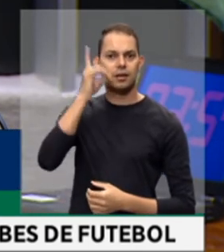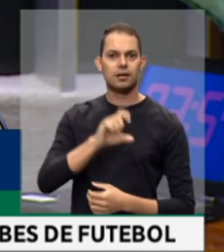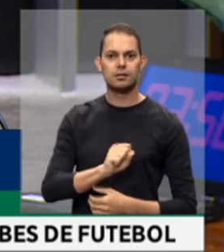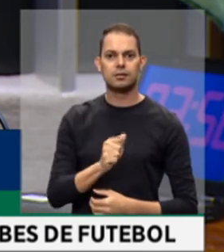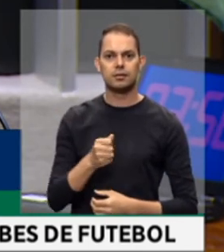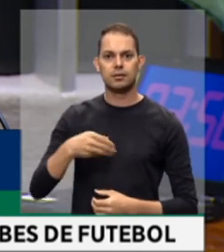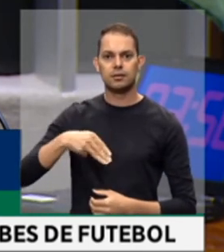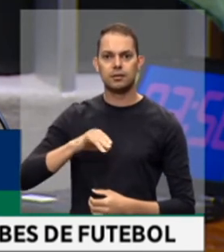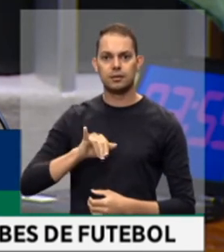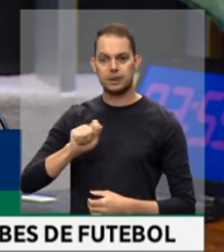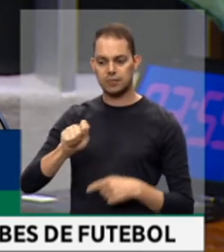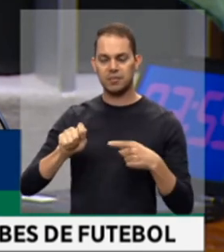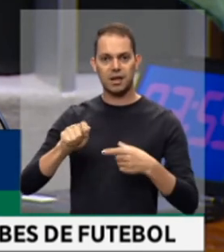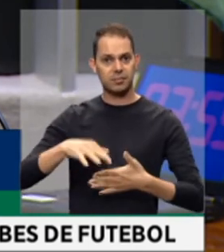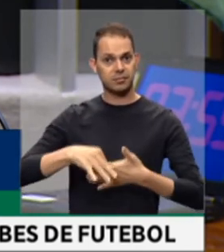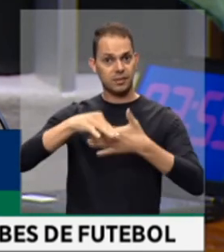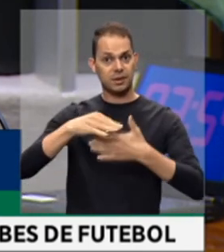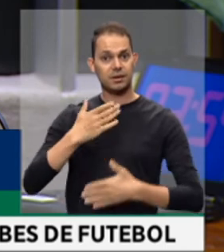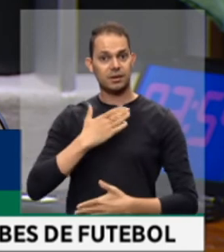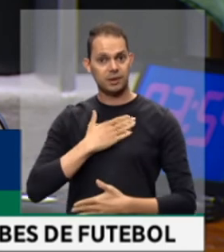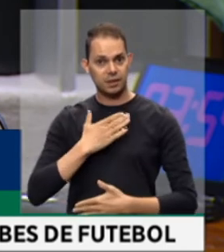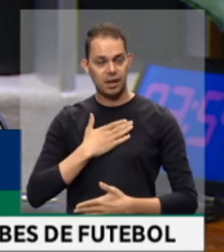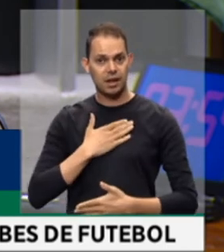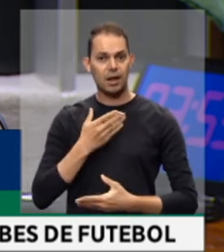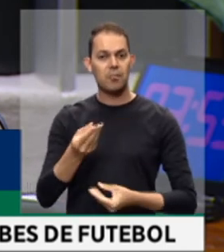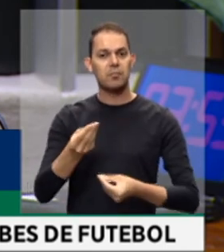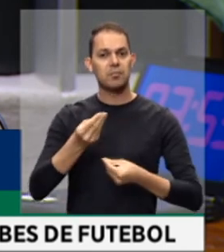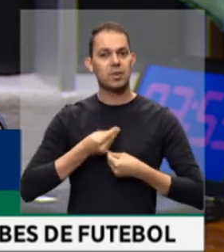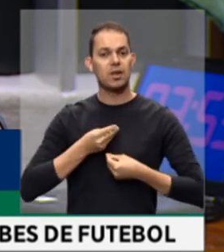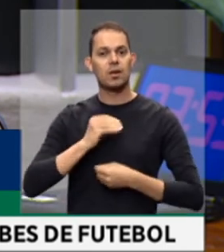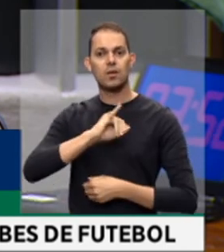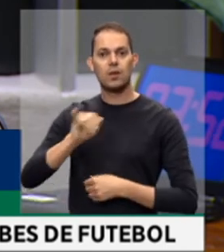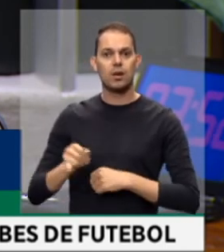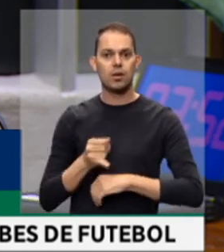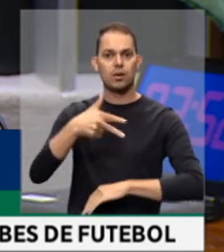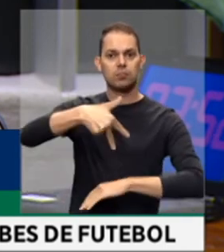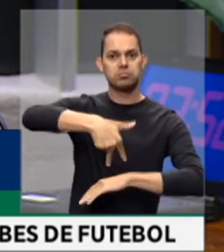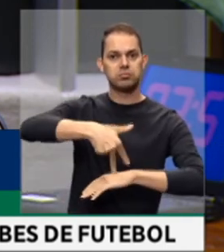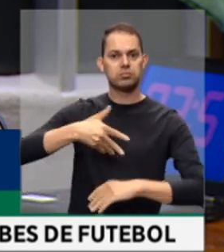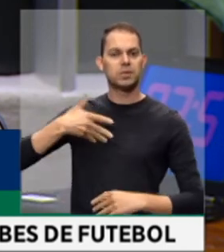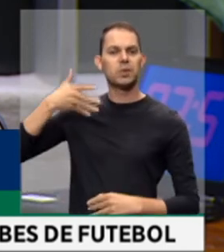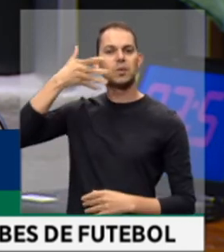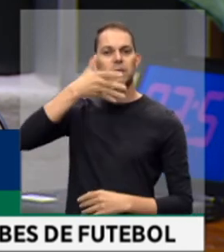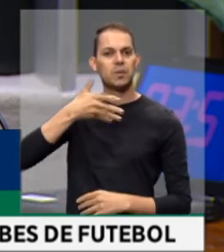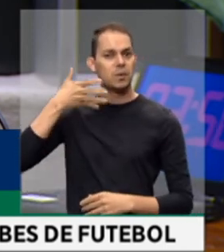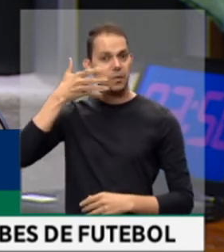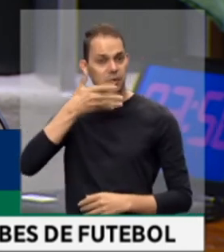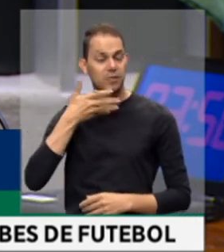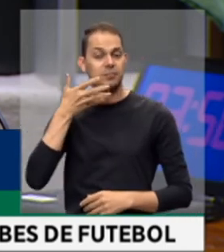DÁ A LIDERANÇA. -- [DEPUTADO]: QUERO AGRADECER A MINHA QUERIDA SÂMIA BONFIM. MINHA LÍDER